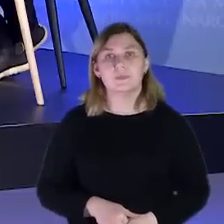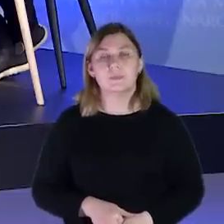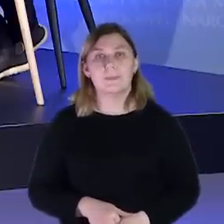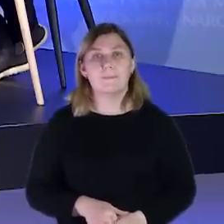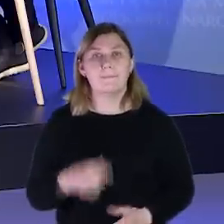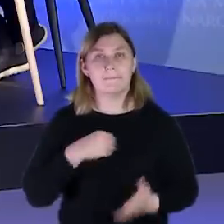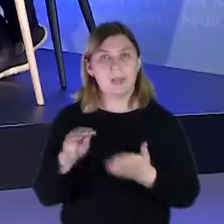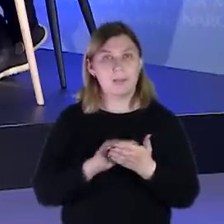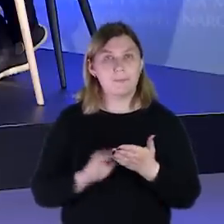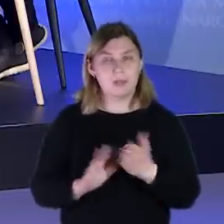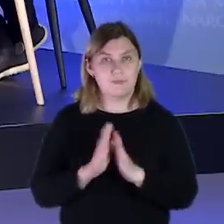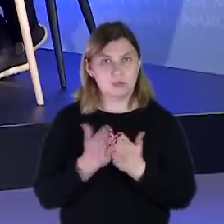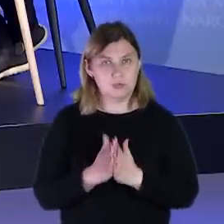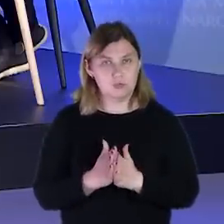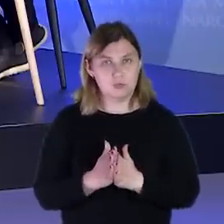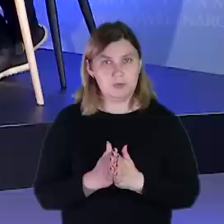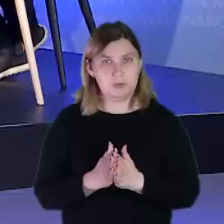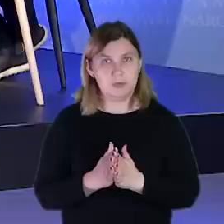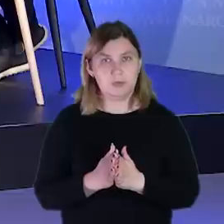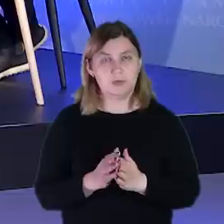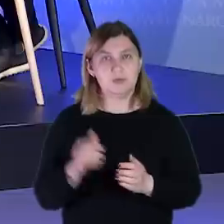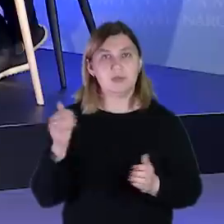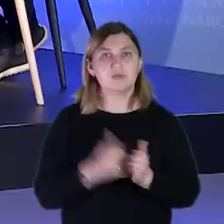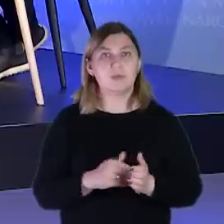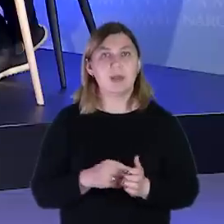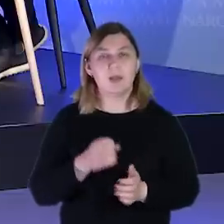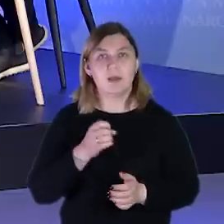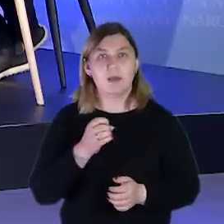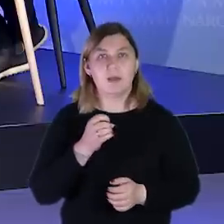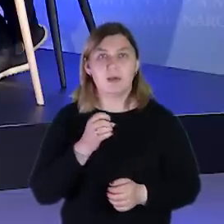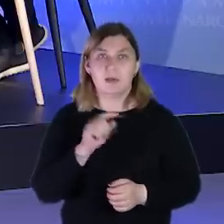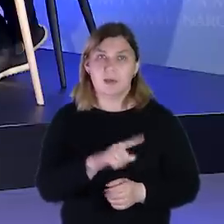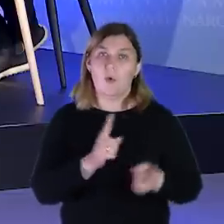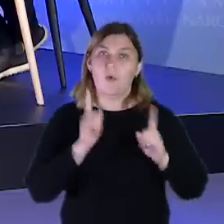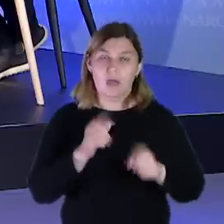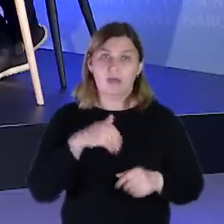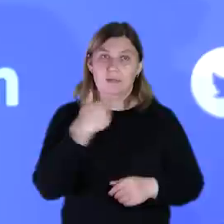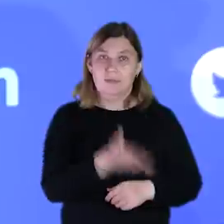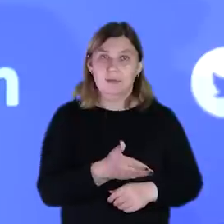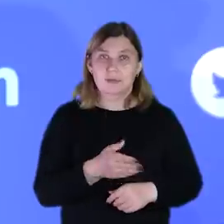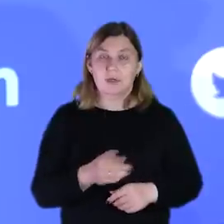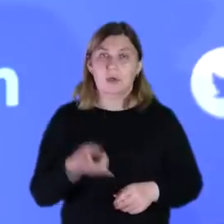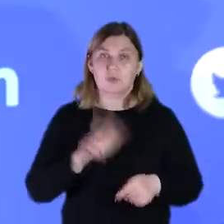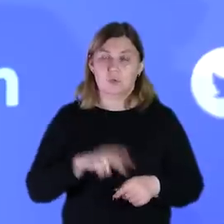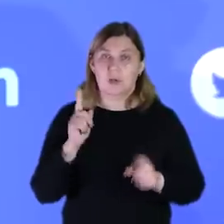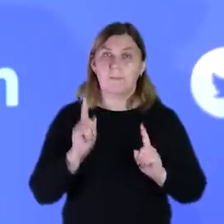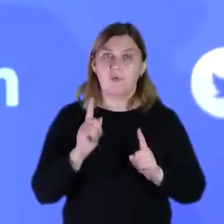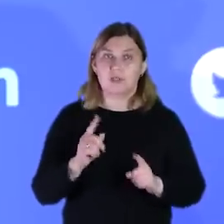Ja pisze w swojej książce, że w zasadzie należy oskarżyć... Oskarżyć. Wysunąć zastrzeżenia wobec tych, którzy powinni przewidywać wszystkie